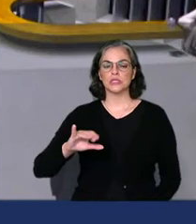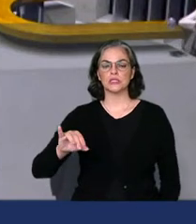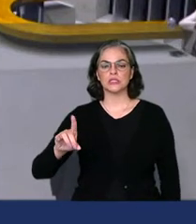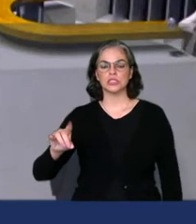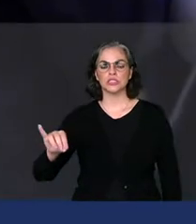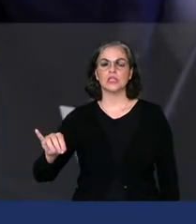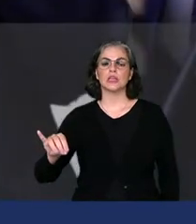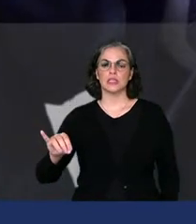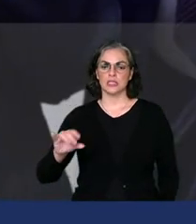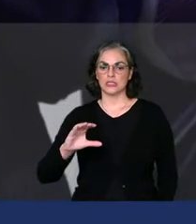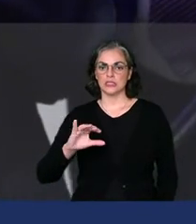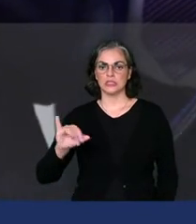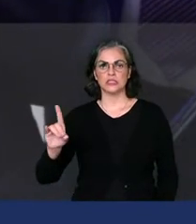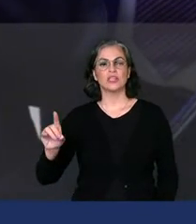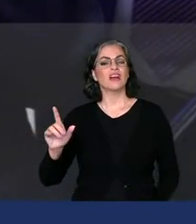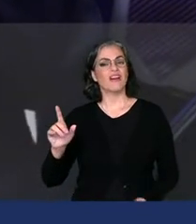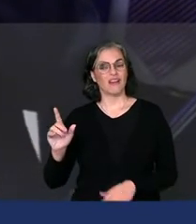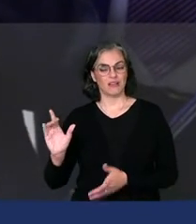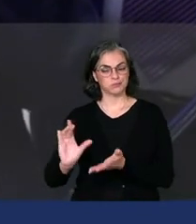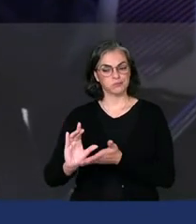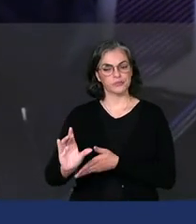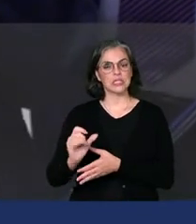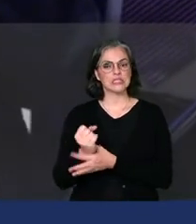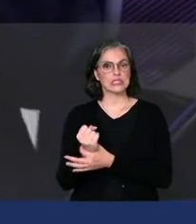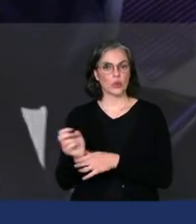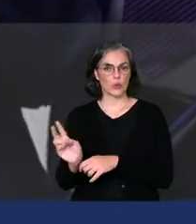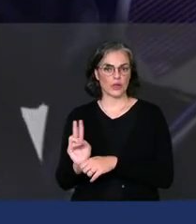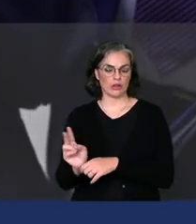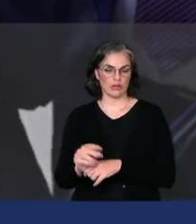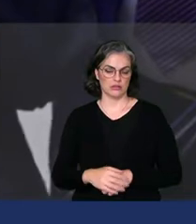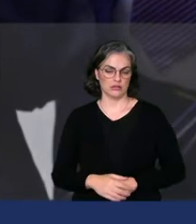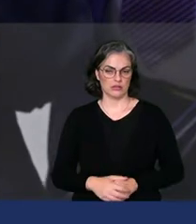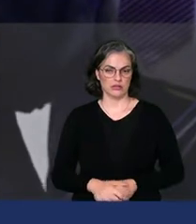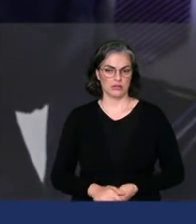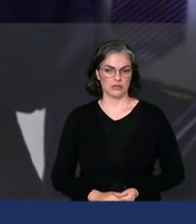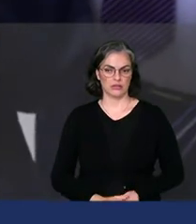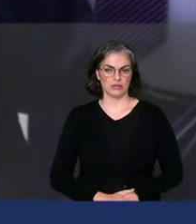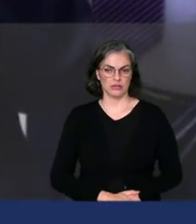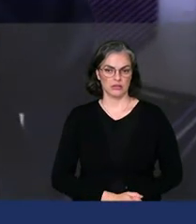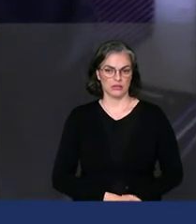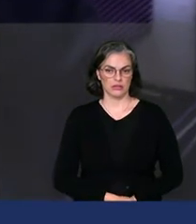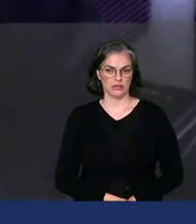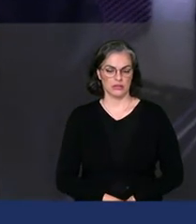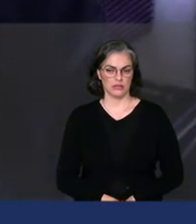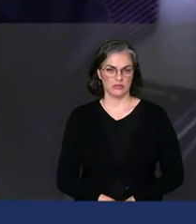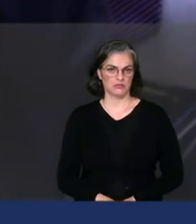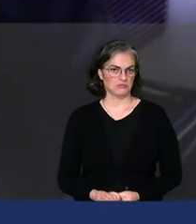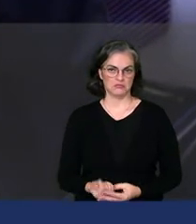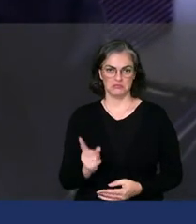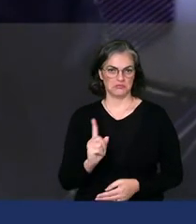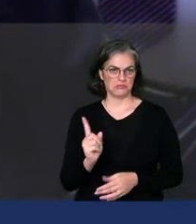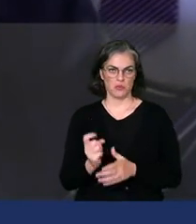DOS LUCROS E IMPOSTOS DA CID QUE IRÁPARA A SEGURANÇA. O QUE ESTÁ AQUI SE DISCUTINDO, ENTÃO NÃO ESTÁ SE CRIANDO NENHUMA, UM IMPOSTO ESPECÍFICO PARA UMA POLÍTICA